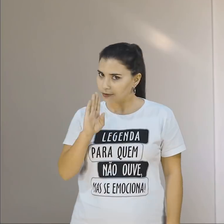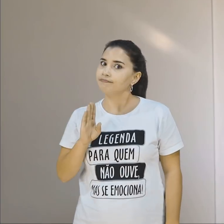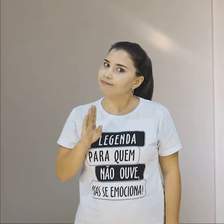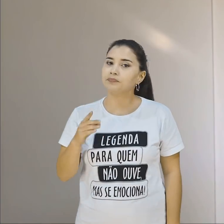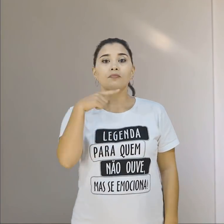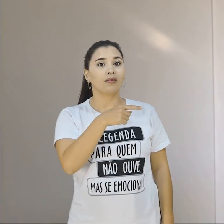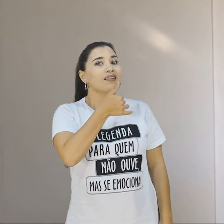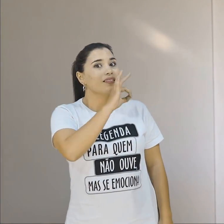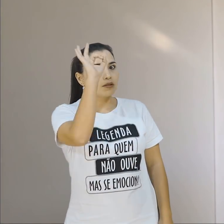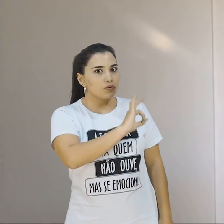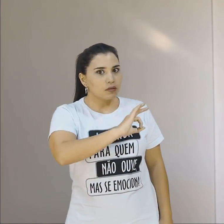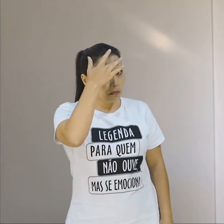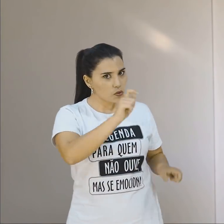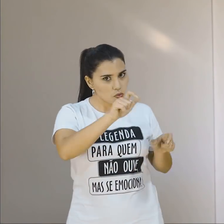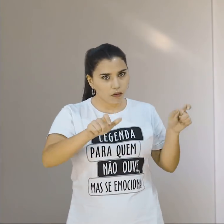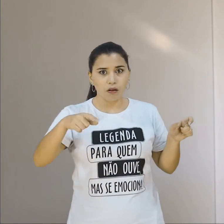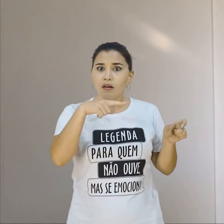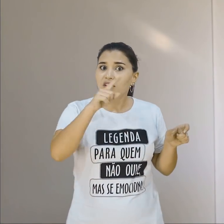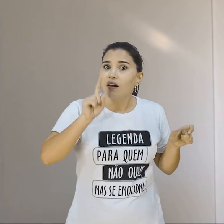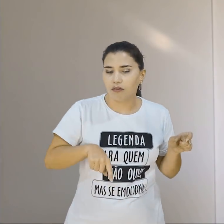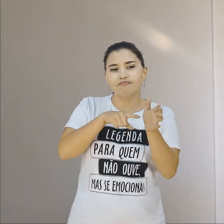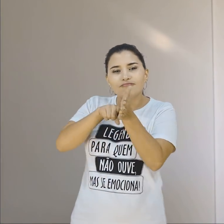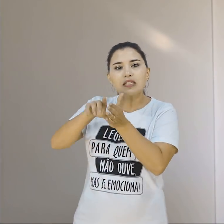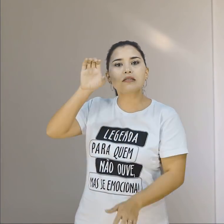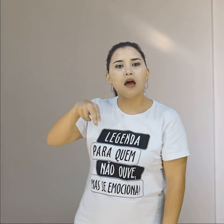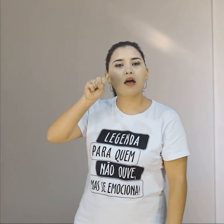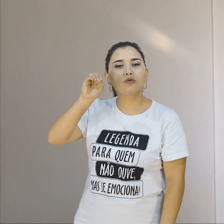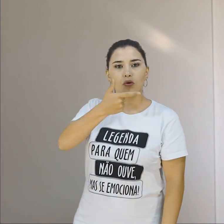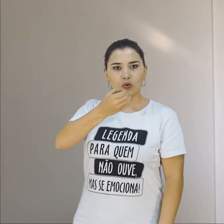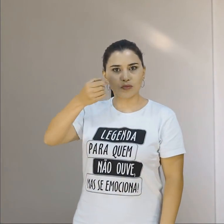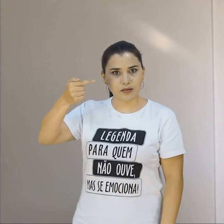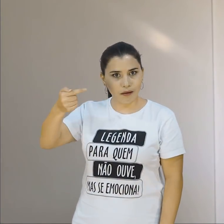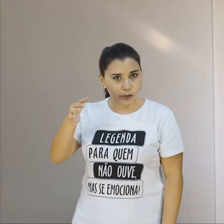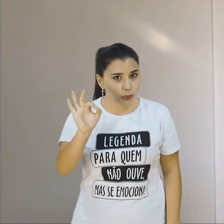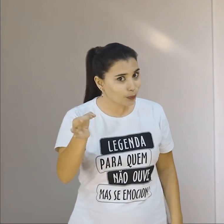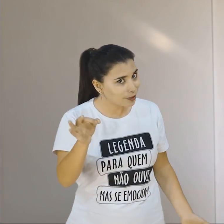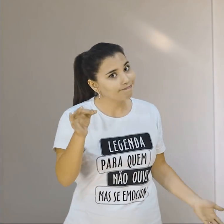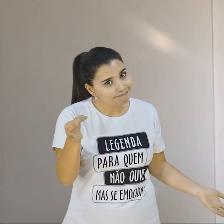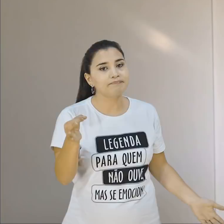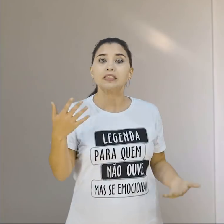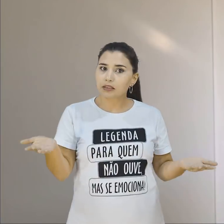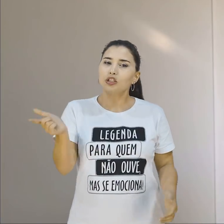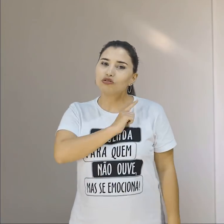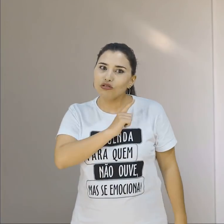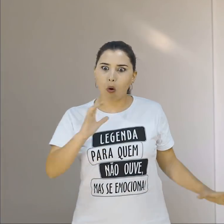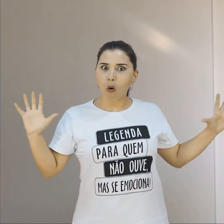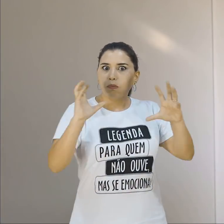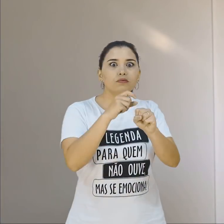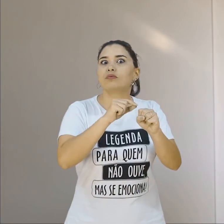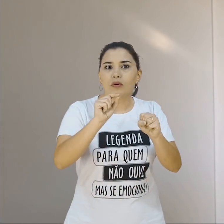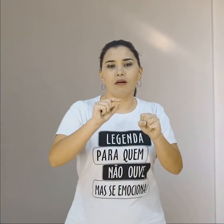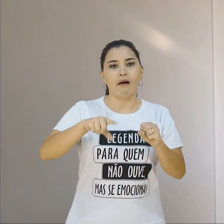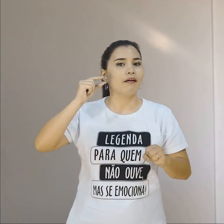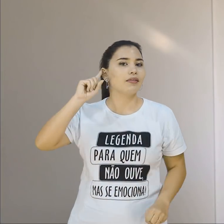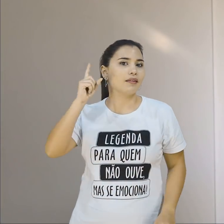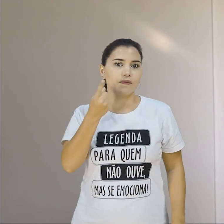não só no Brasil, onde 10% da população brasileira... Isso tá lá no Censo de 2007, tá? Tinha algum grau de deficiência auditiva.